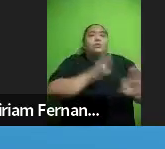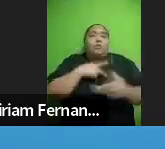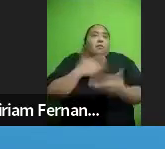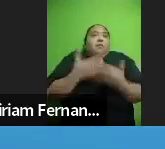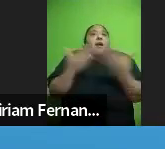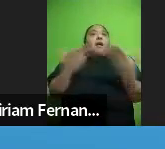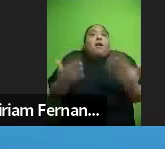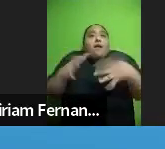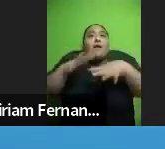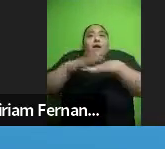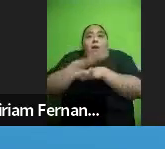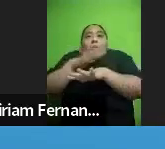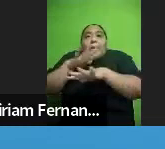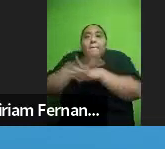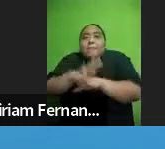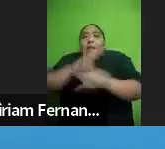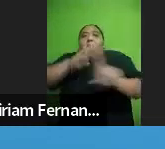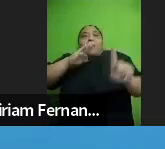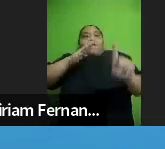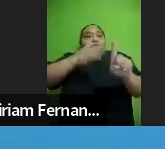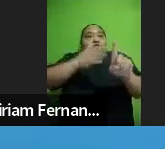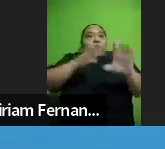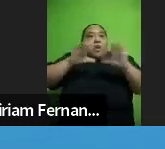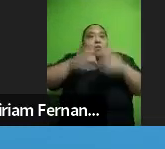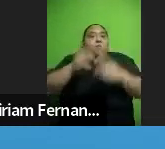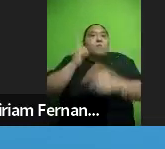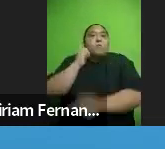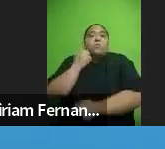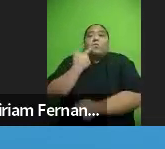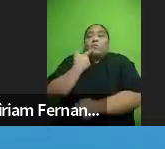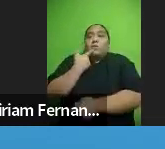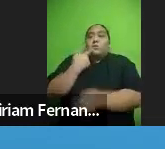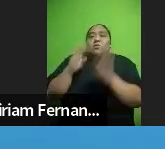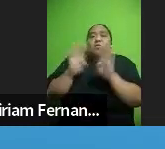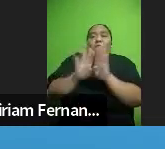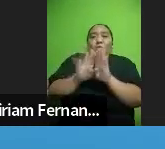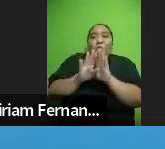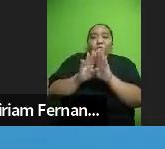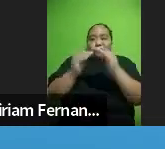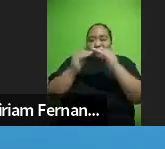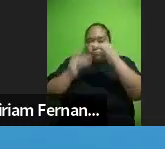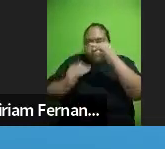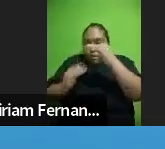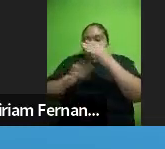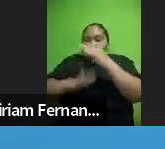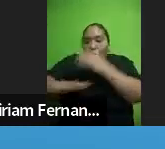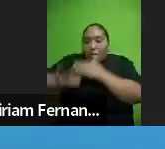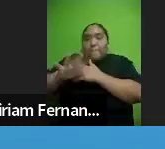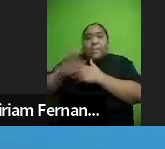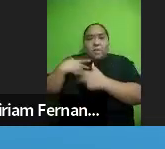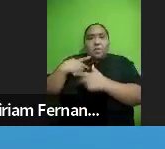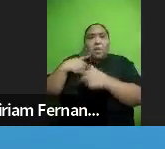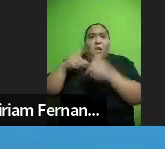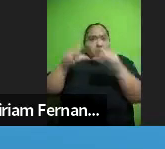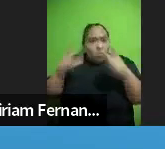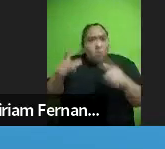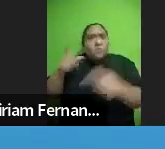entonces. Ahora había ken que can que cambiar es cambiar es foque y ver a las a las comunidades absurdas absurdas. Como una minoría lingüística